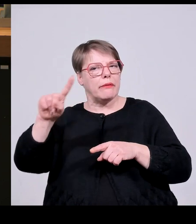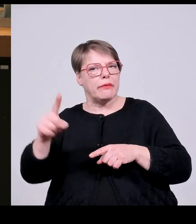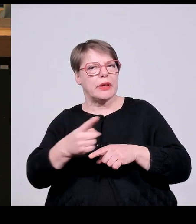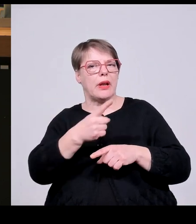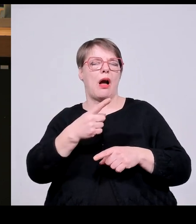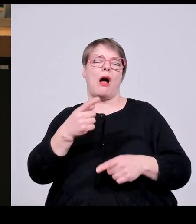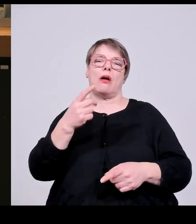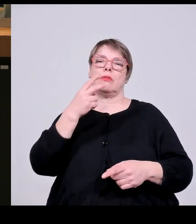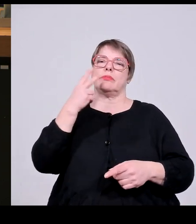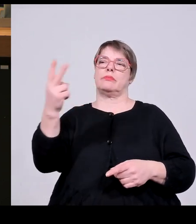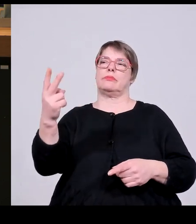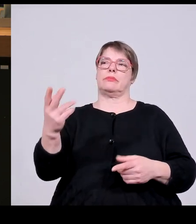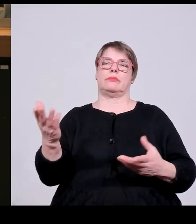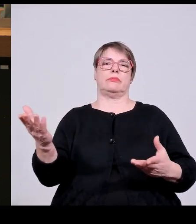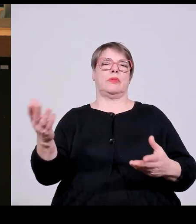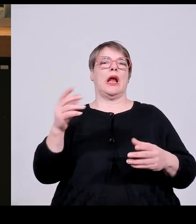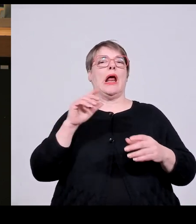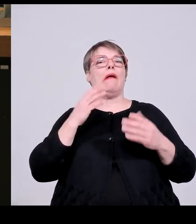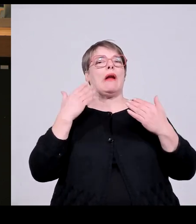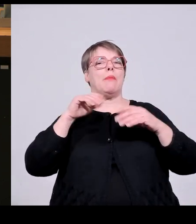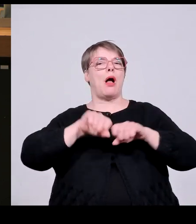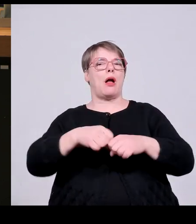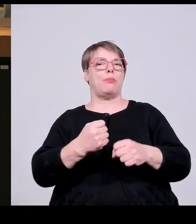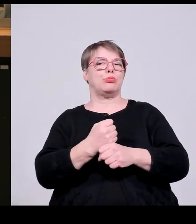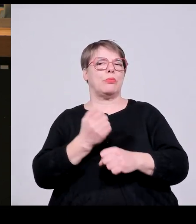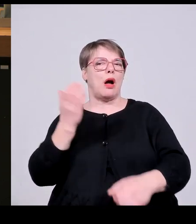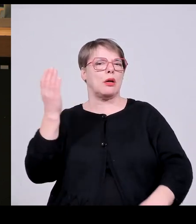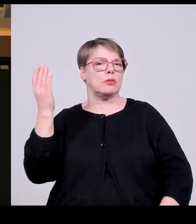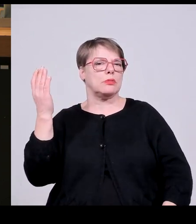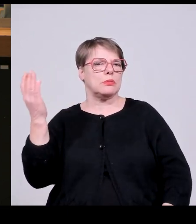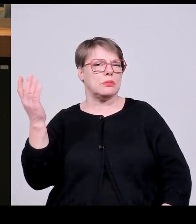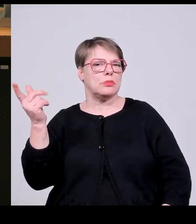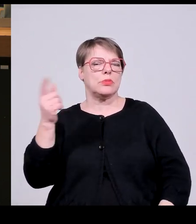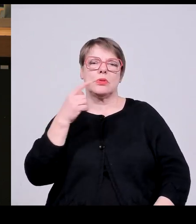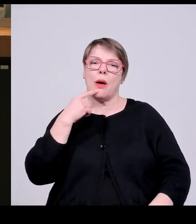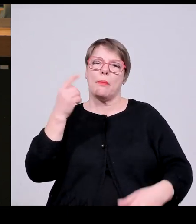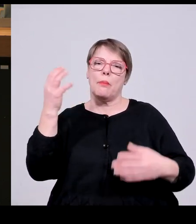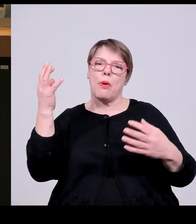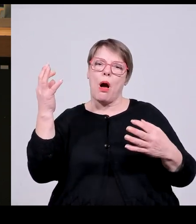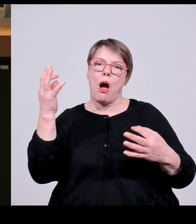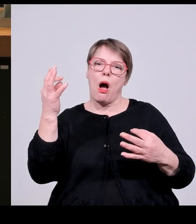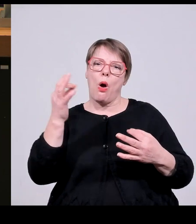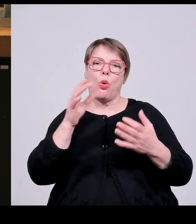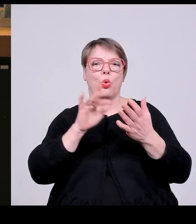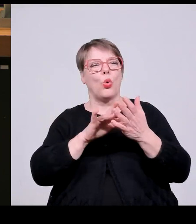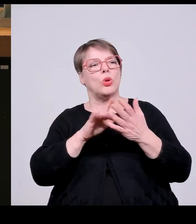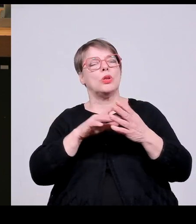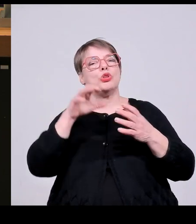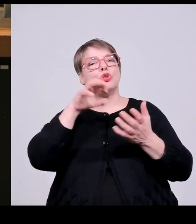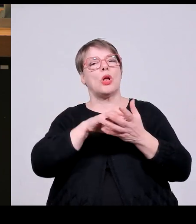bauen, bauen, bauen. Eigentlich weiß man gar nicht mehr genau, was man immer noch mal zu sagen soll, aber ich habe die